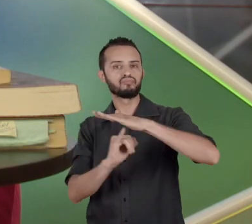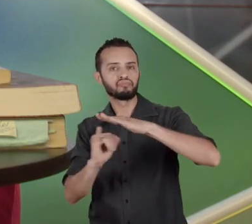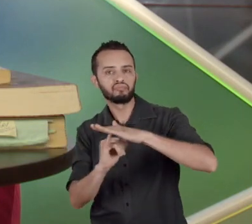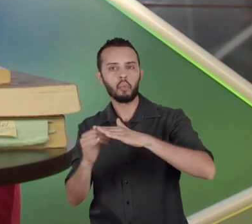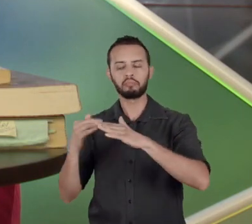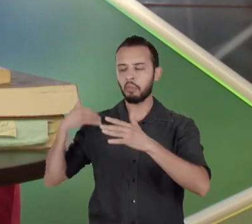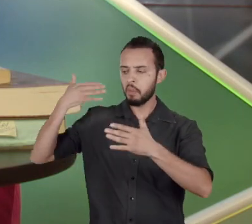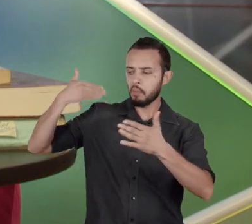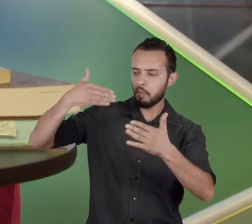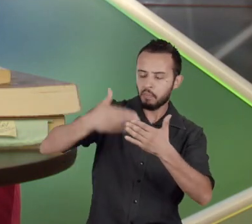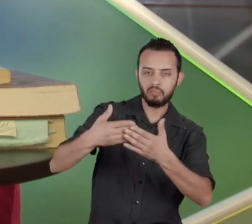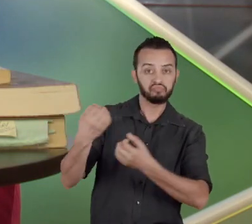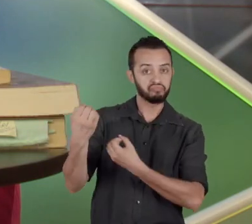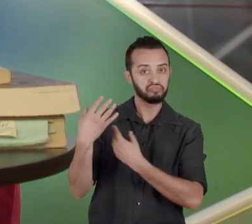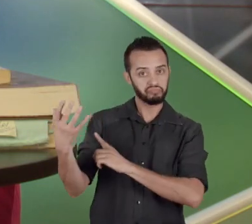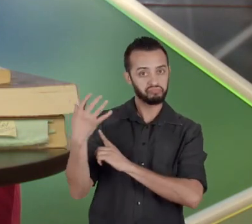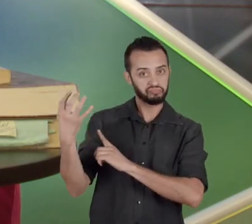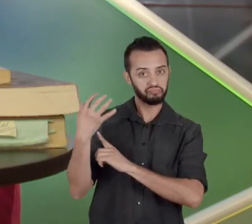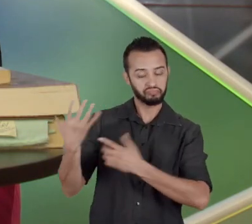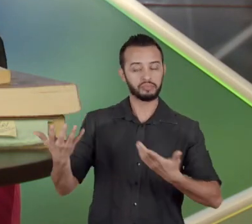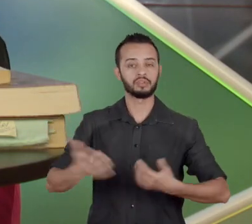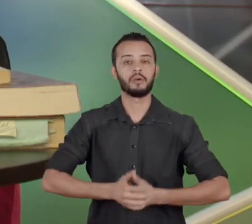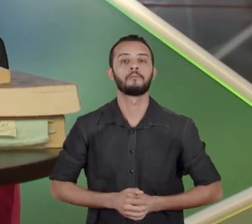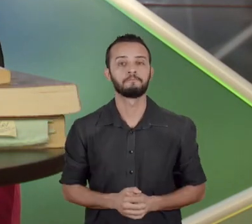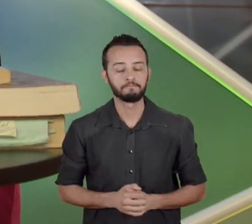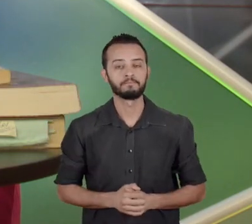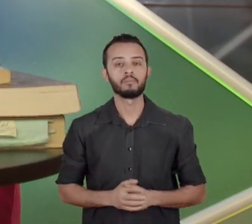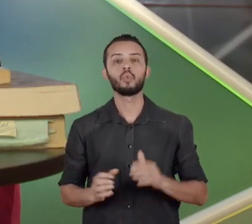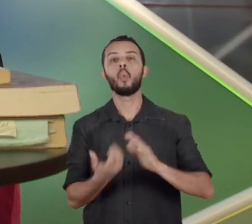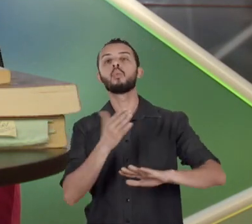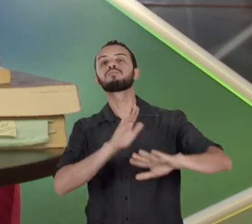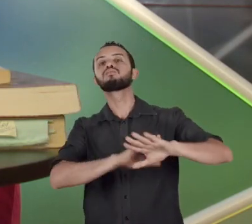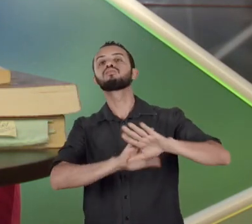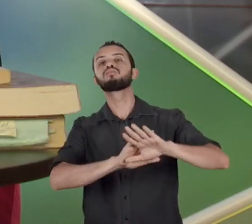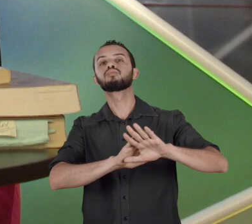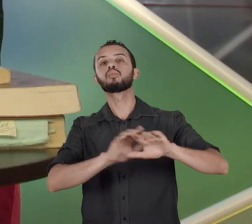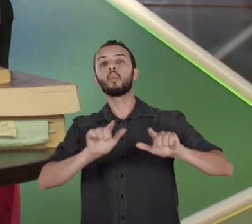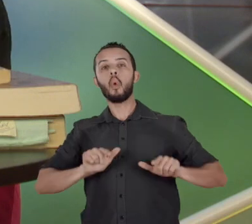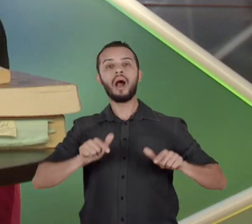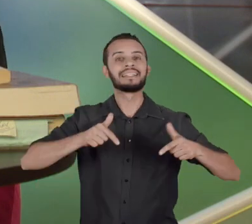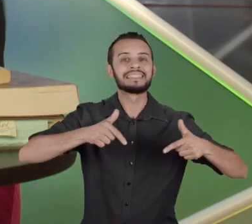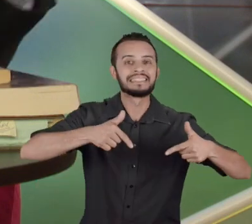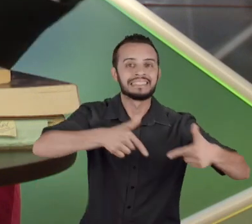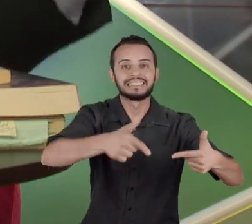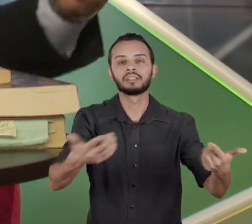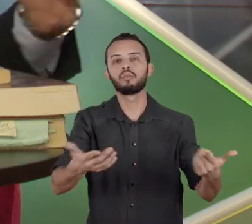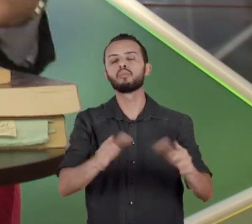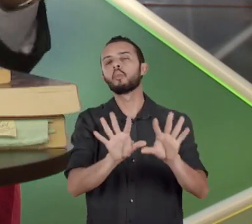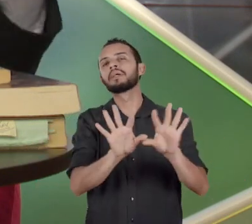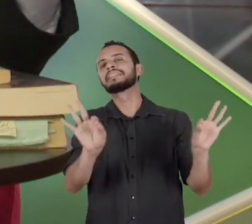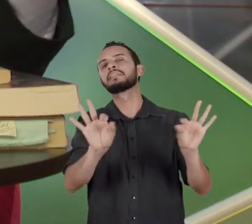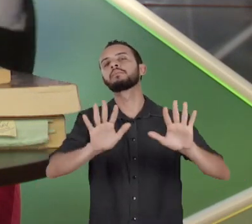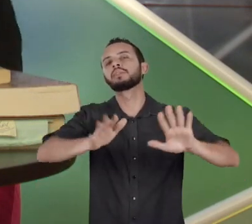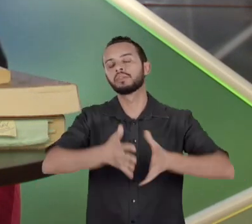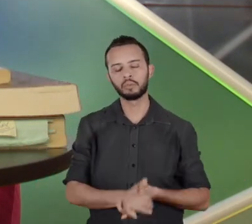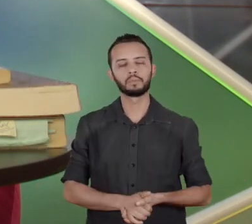Nem como algo que é realizado de maneira exterior, ou seja, apenas realizar uma ação, uma performance.